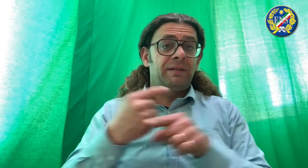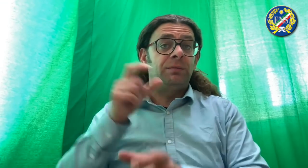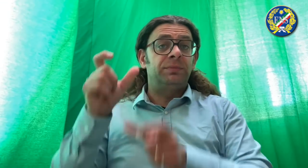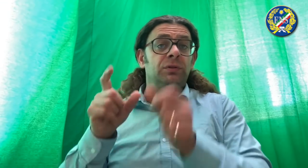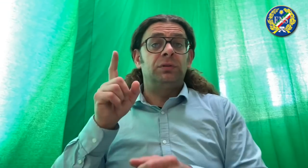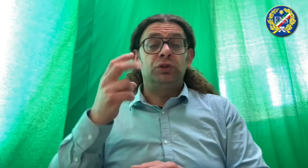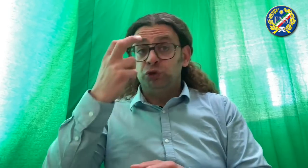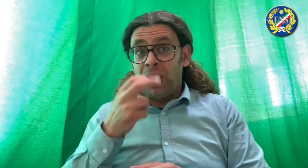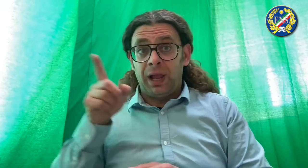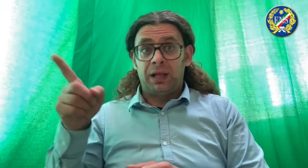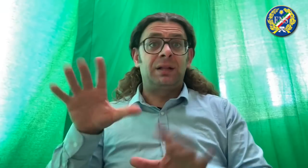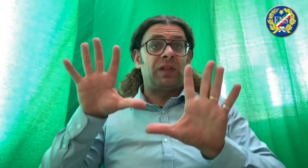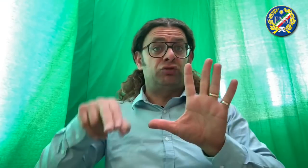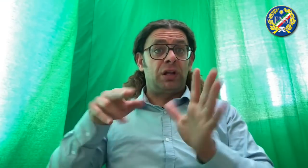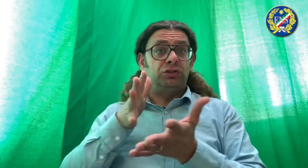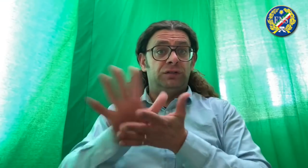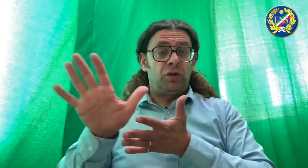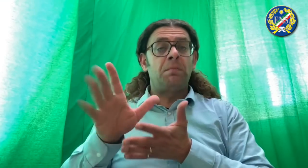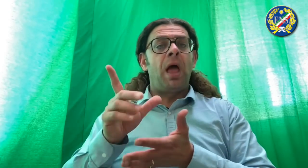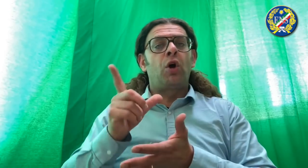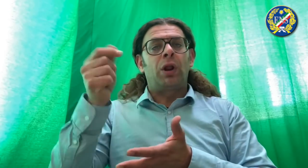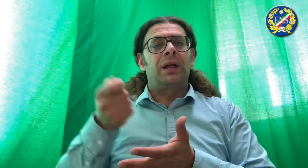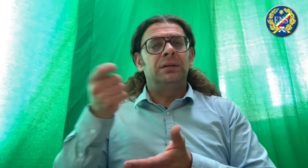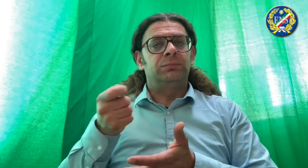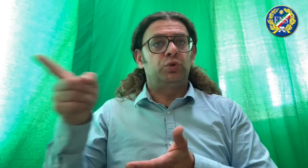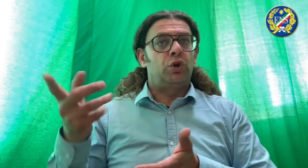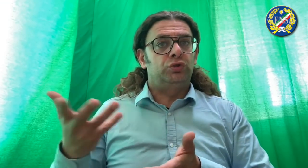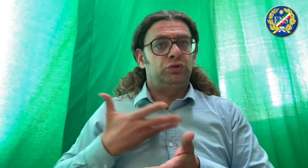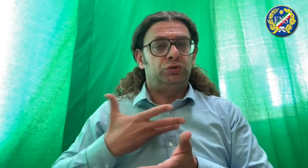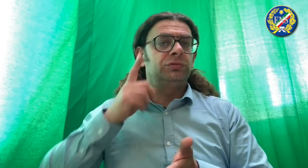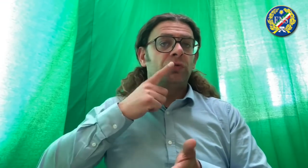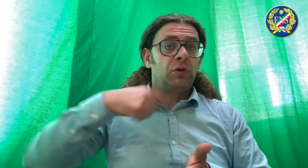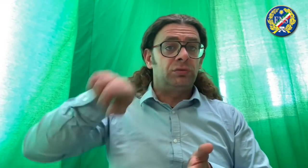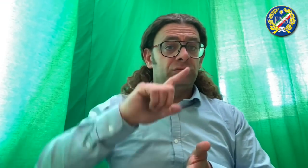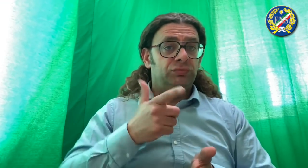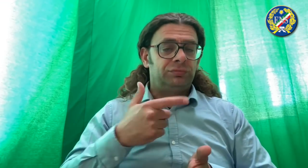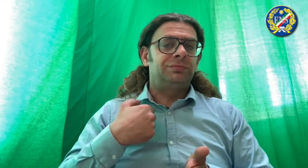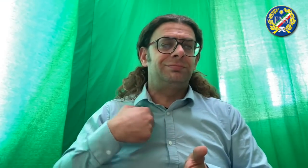le persone cieche, invece, godono di 10 anni di scivolo con un rimborso che a noi sordi non spetta.